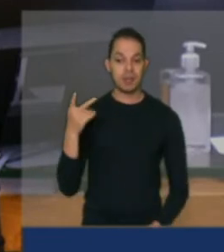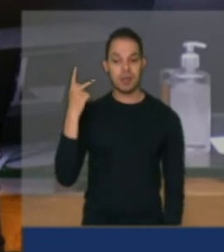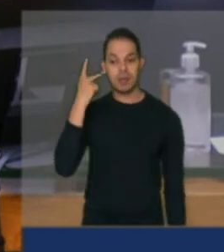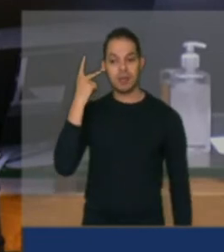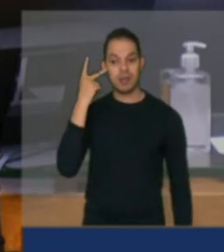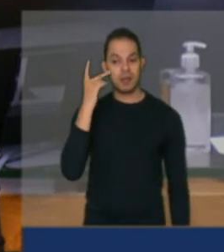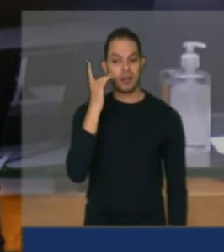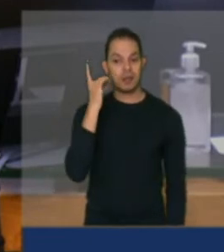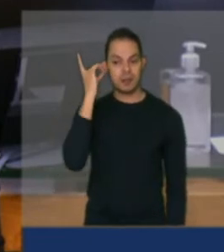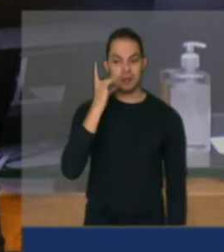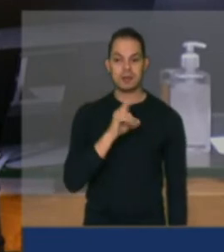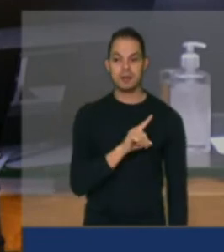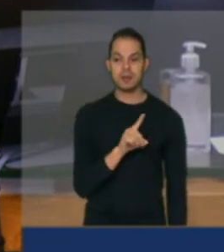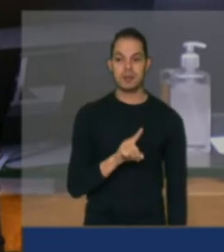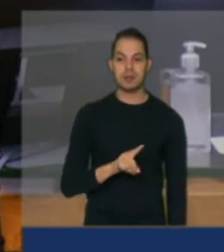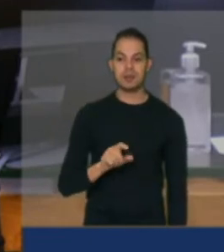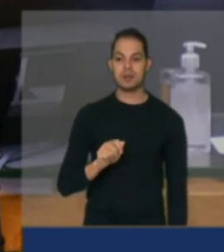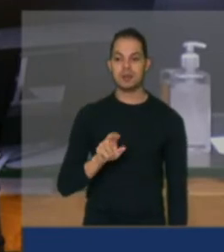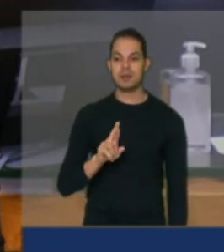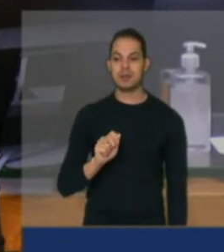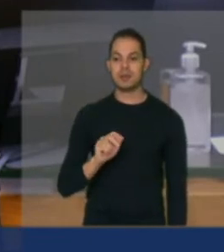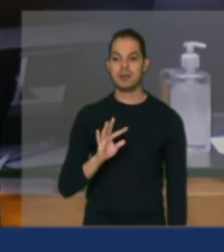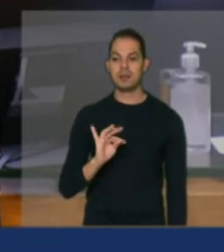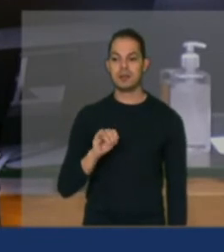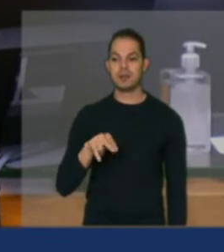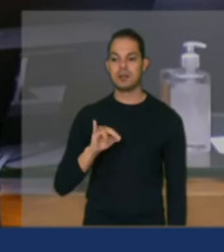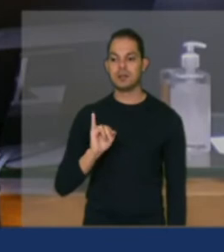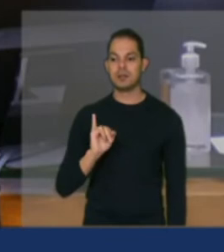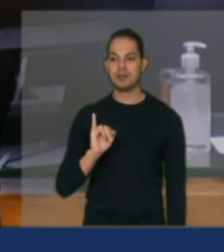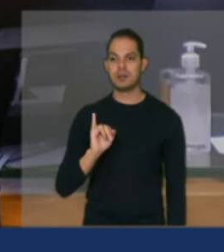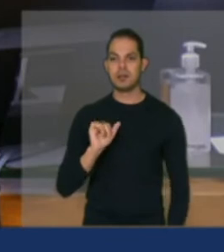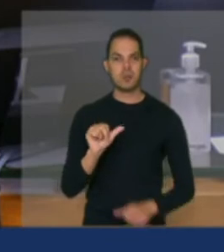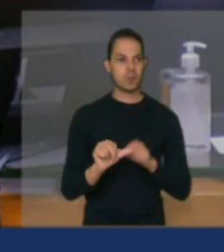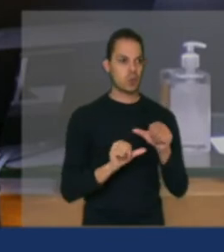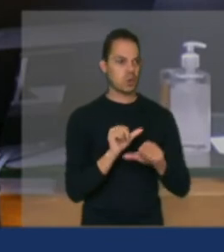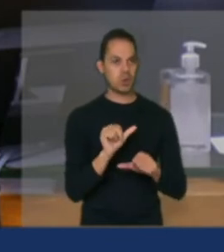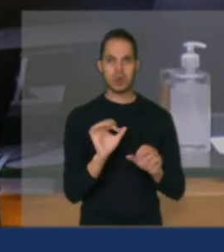ZARATTINI, PARECE QUE HOUVE UMA ALTERAÇÃO AÍ , NÃO? OK, DEPUTADO ZARATTINI, OK.